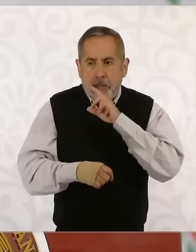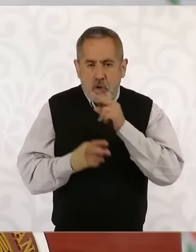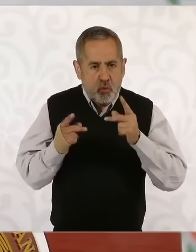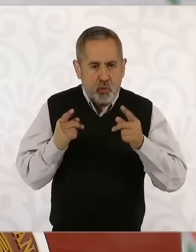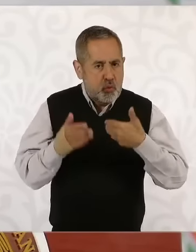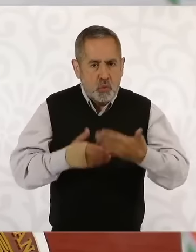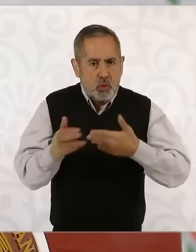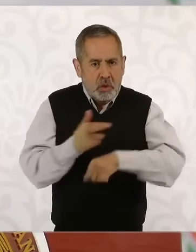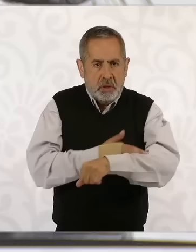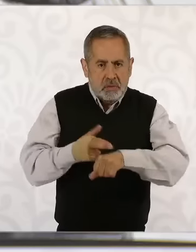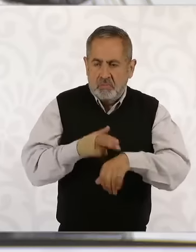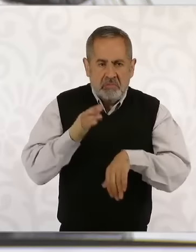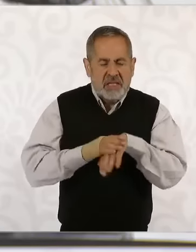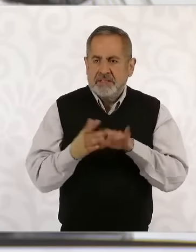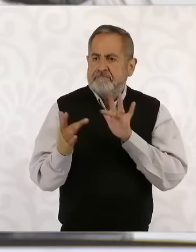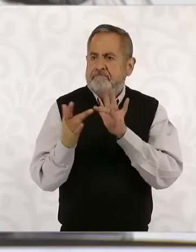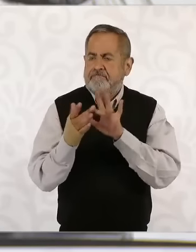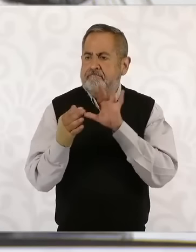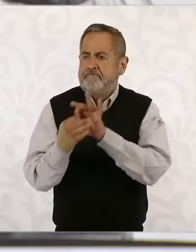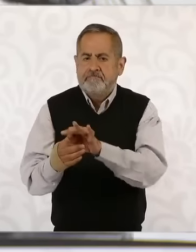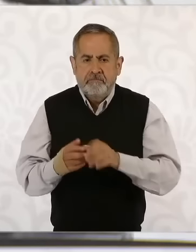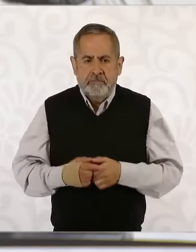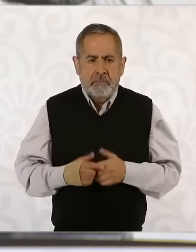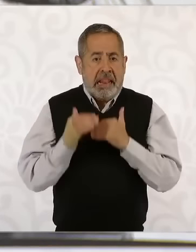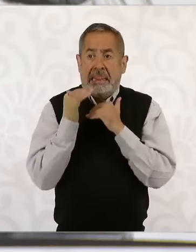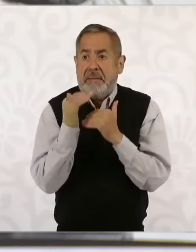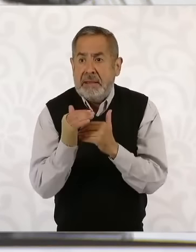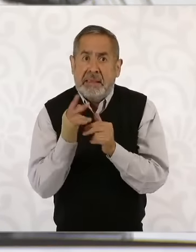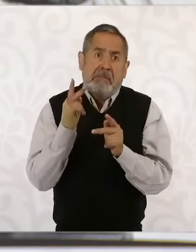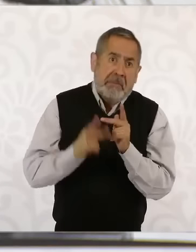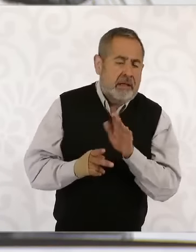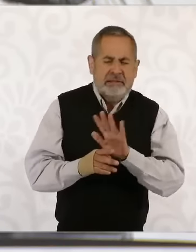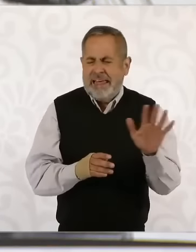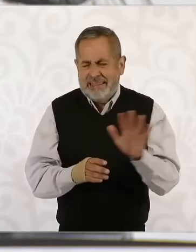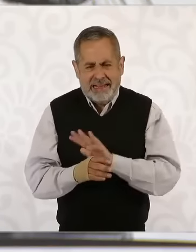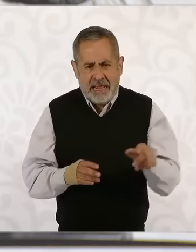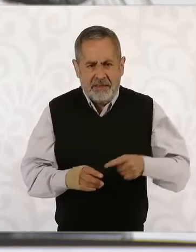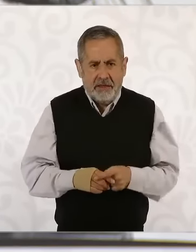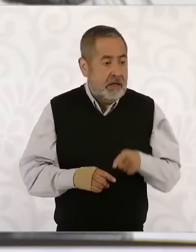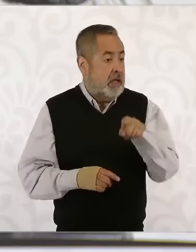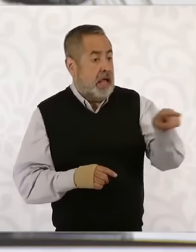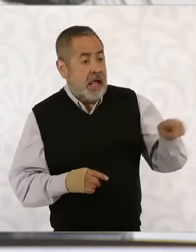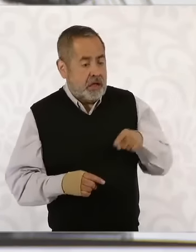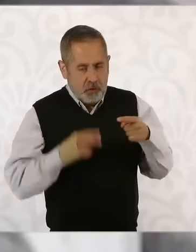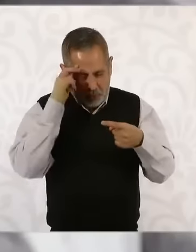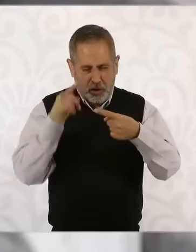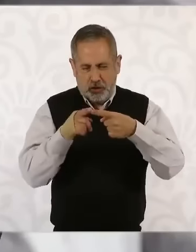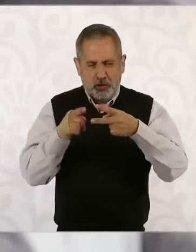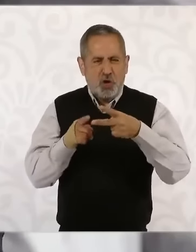se hace más cercano, no se limita el acceso. Los dos supuestos de suspensión que referí me parece